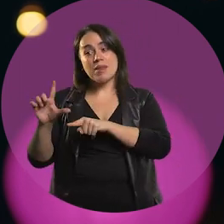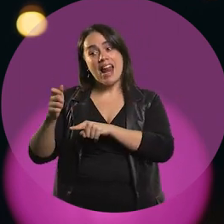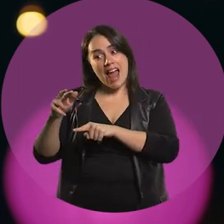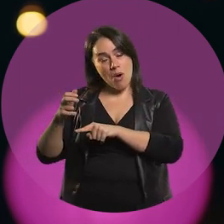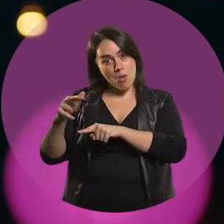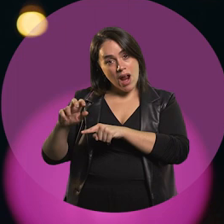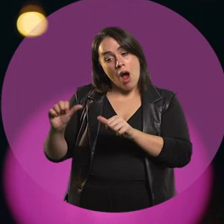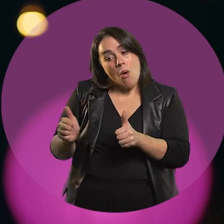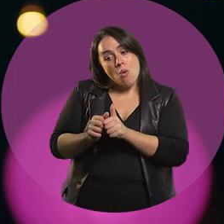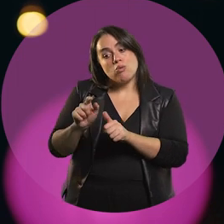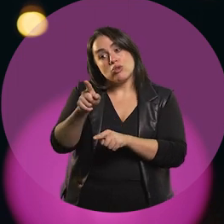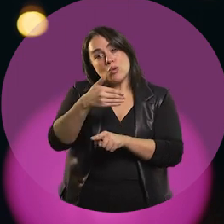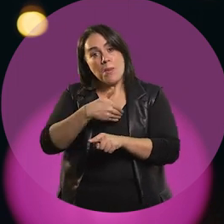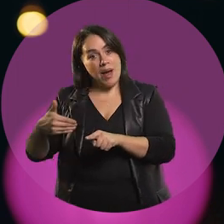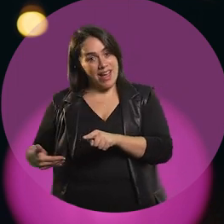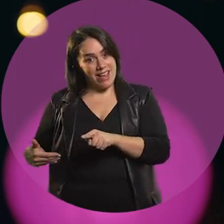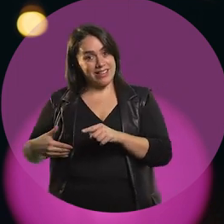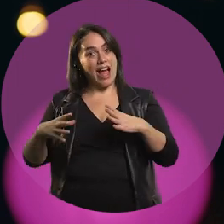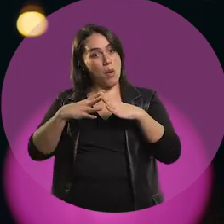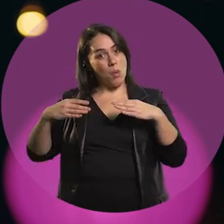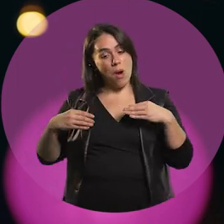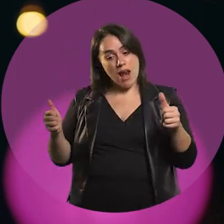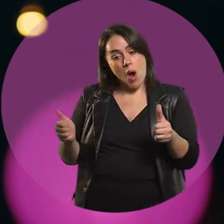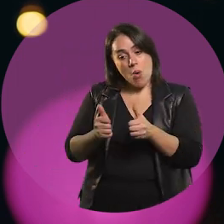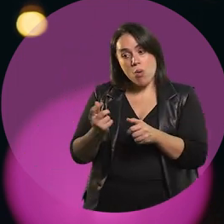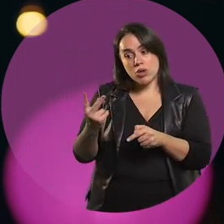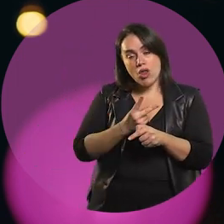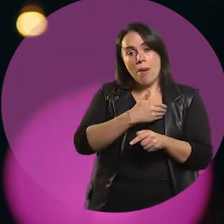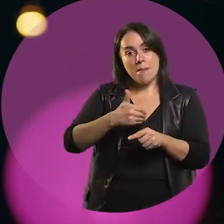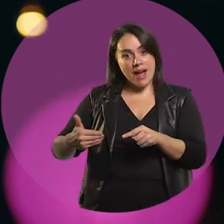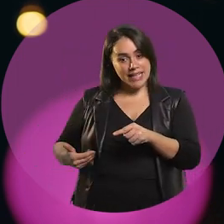y la maestra de la escuela, digamos, de la clase,